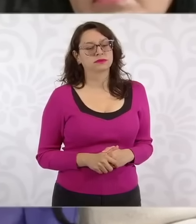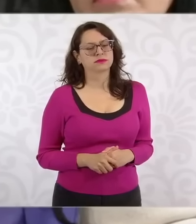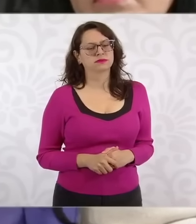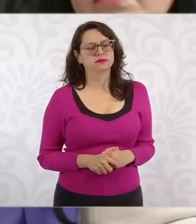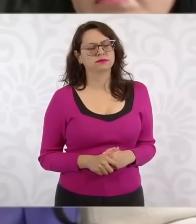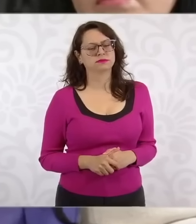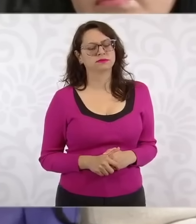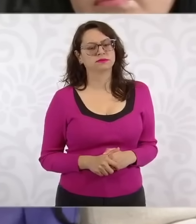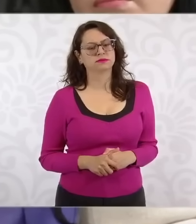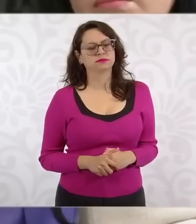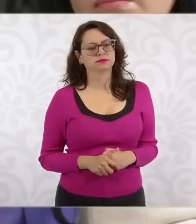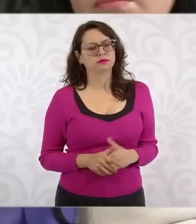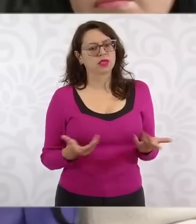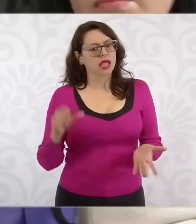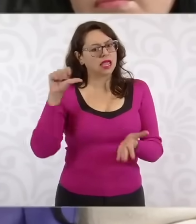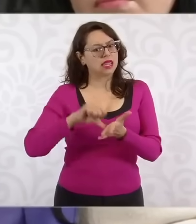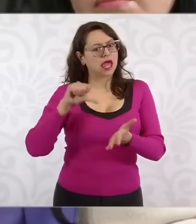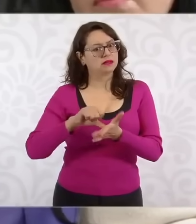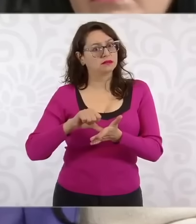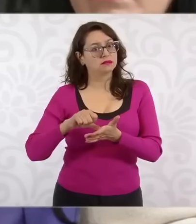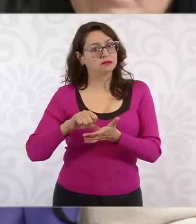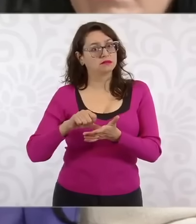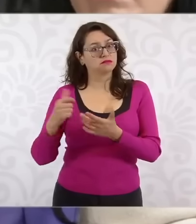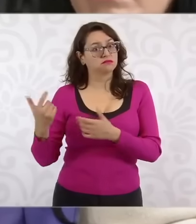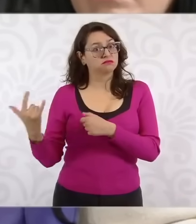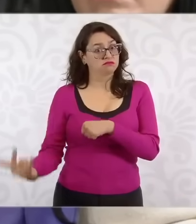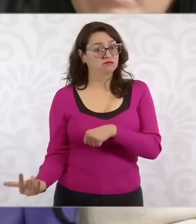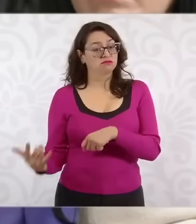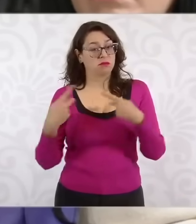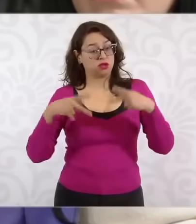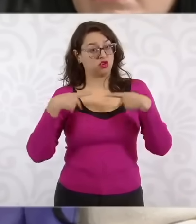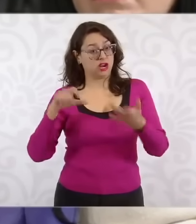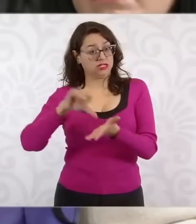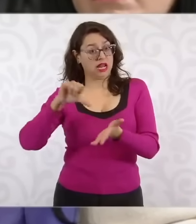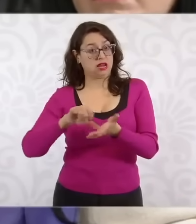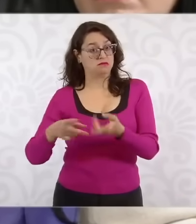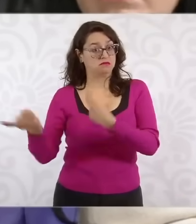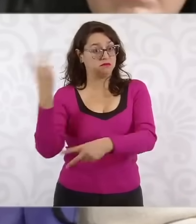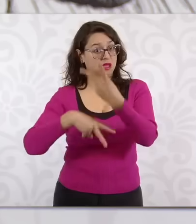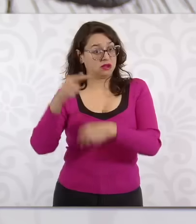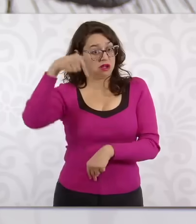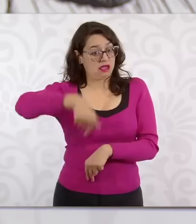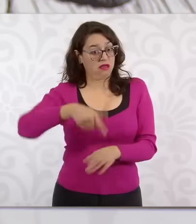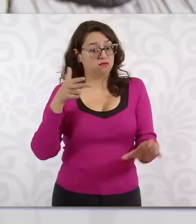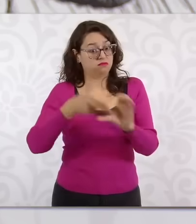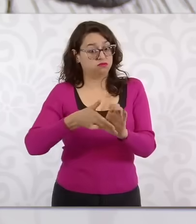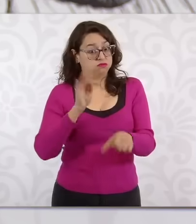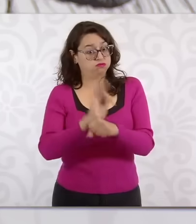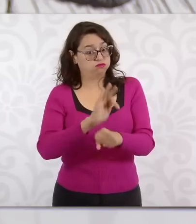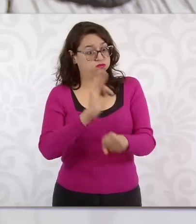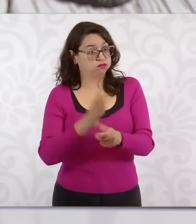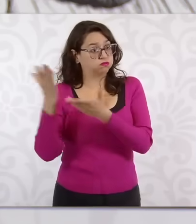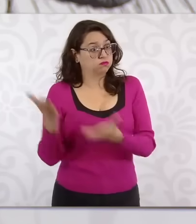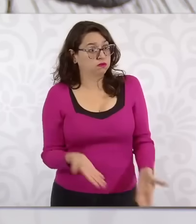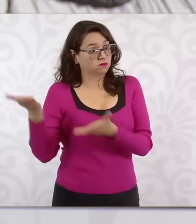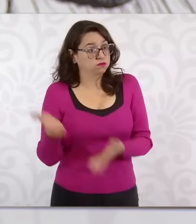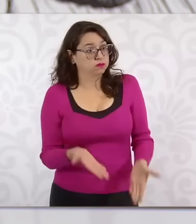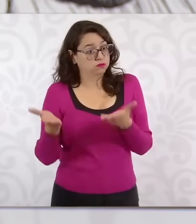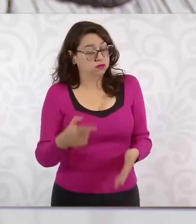de ciudadanos de Irán a México refugiado sobre este conflicto, que estén llegando a México, ¿eh?